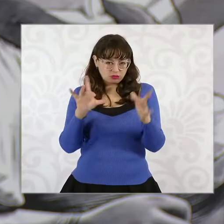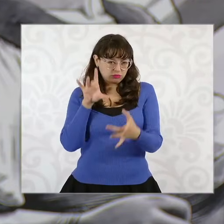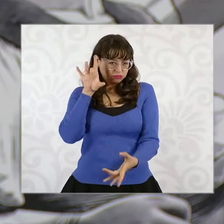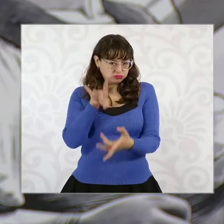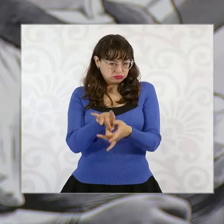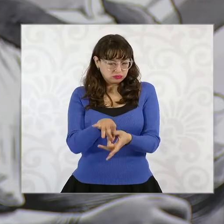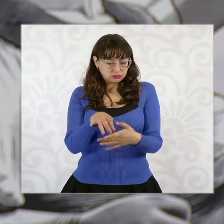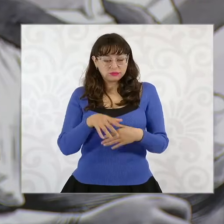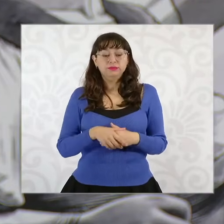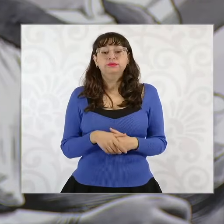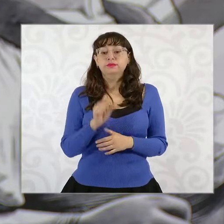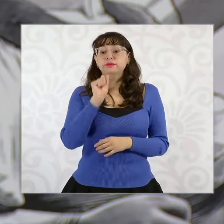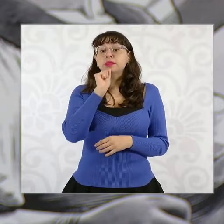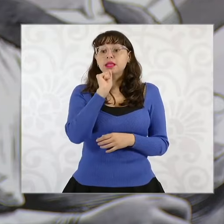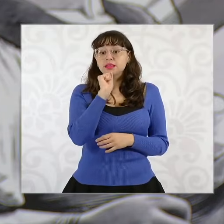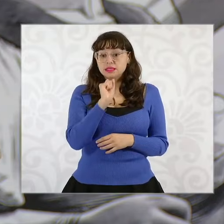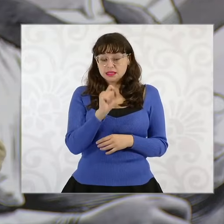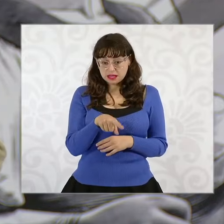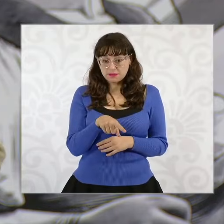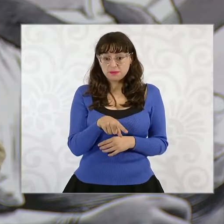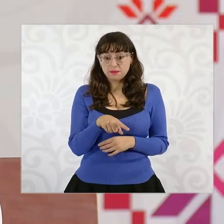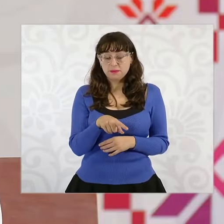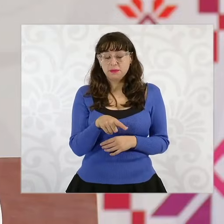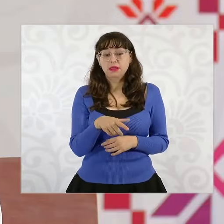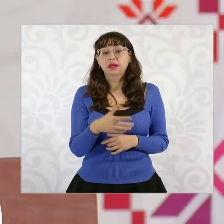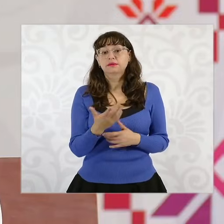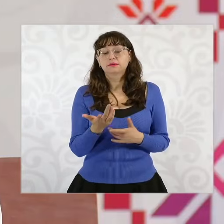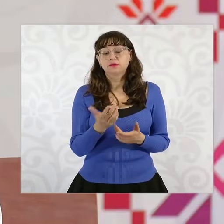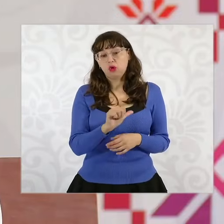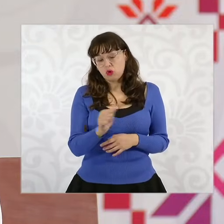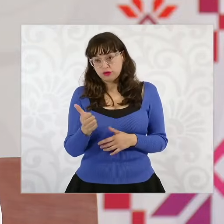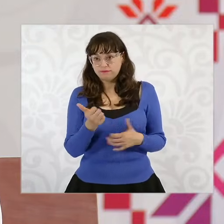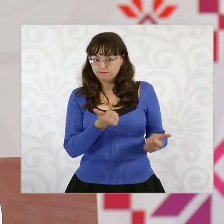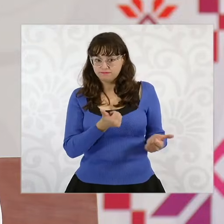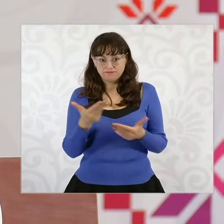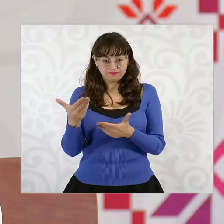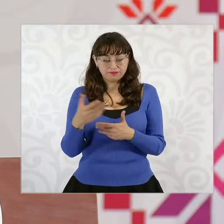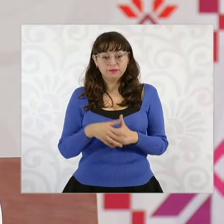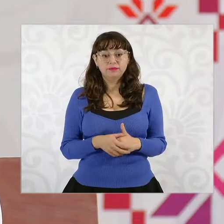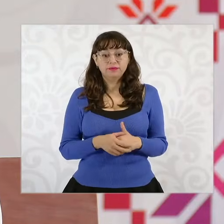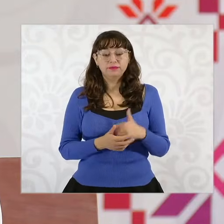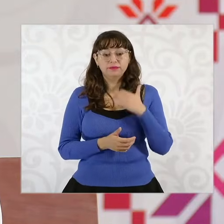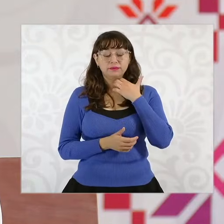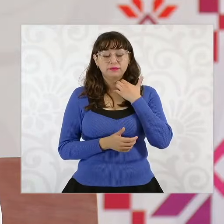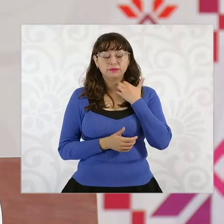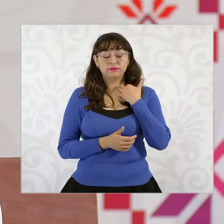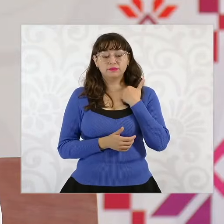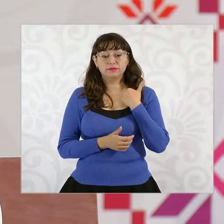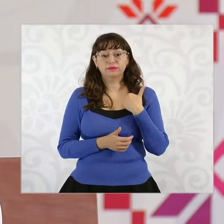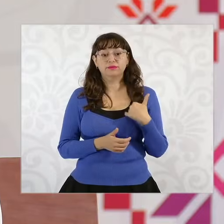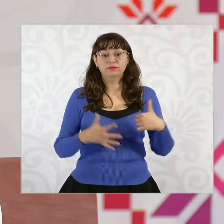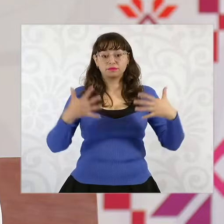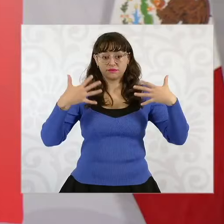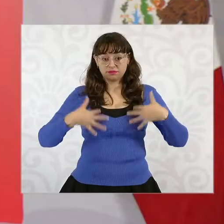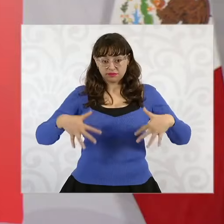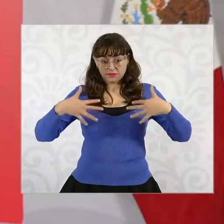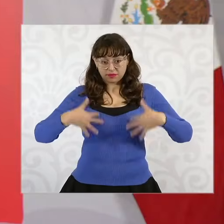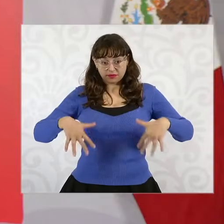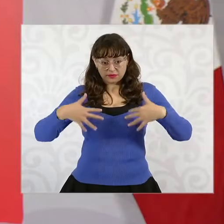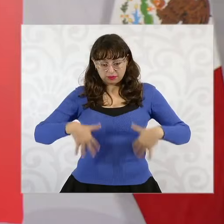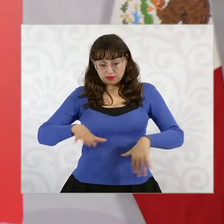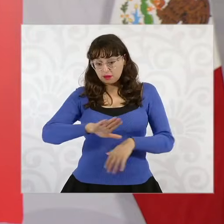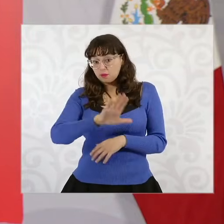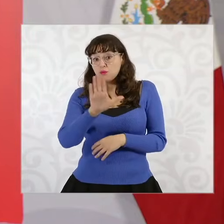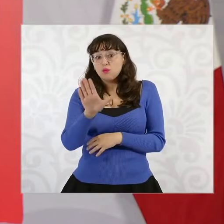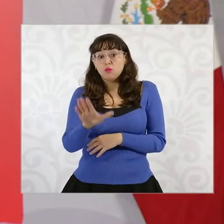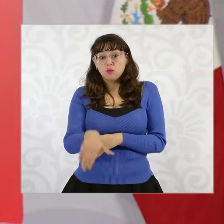También enviamos a esta gran exposición el Ajuar Funerario de Pacal, que fue hallado